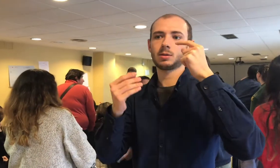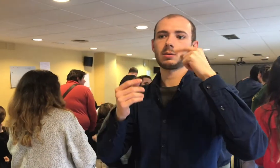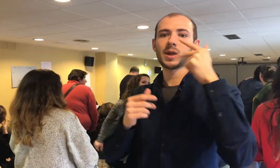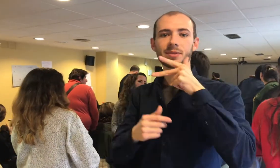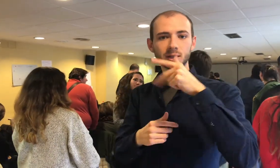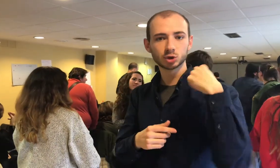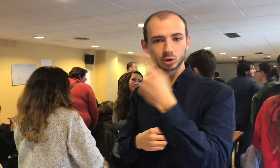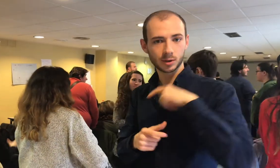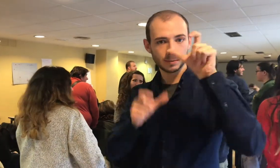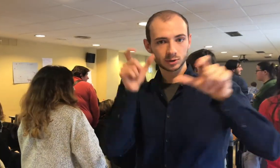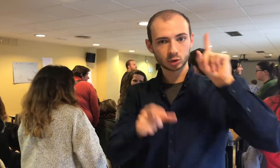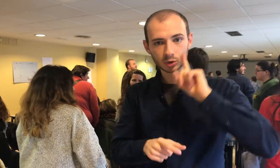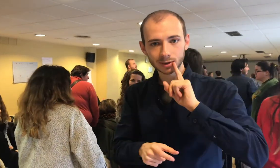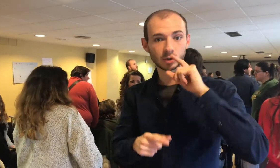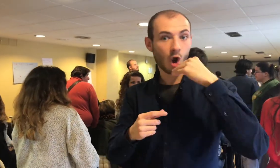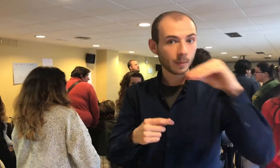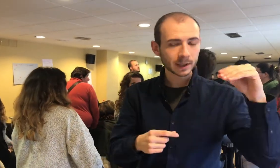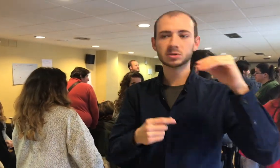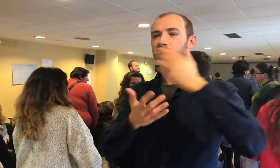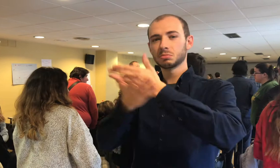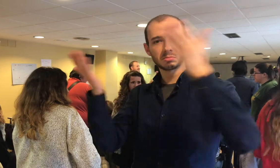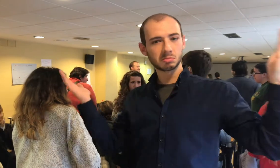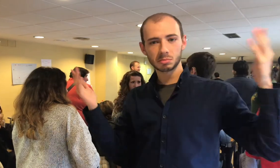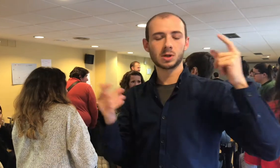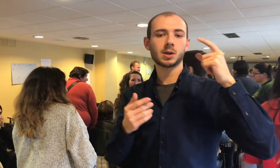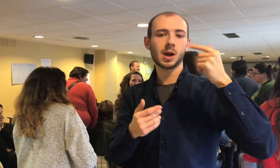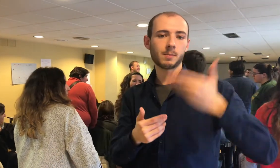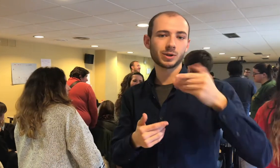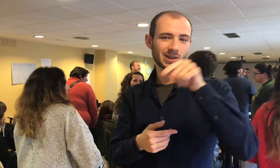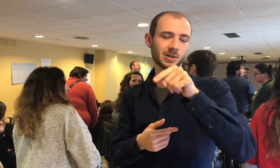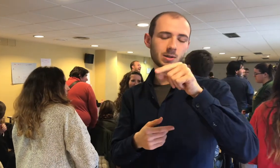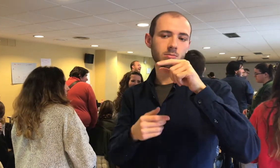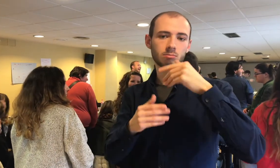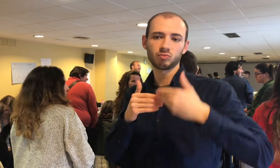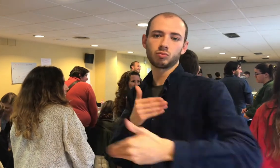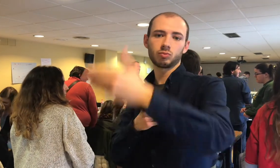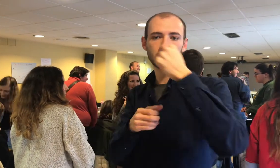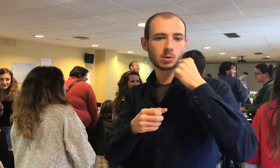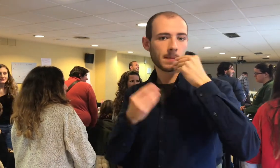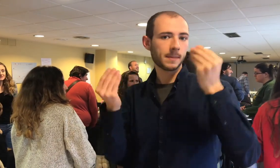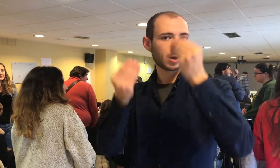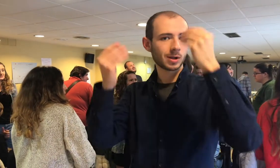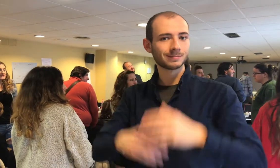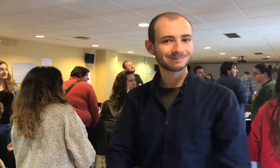velando siempre por el cumplimiento de los derechos de las personas sordas, tanto mayores como jóvenes.